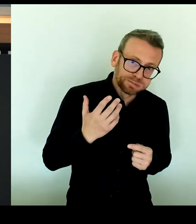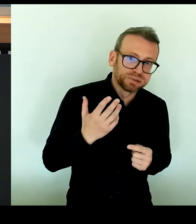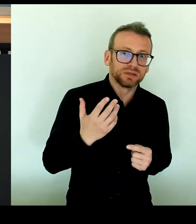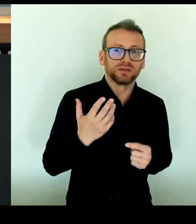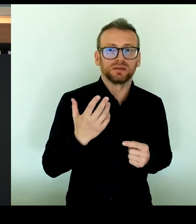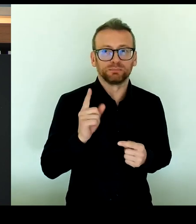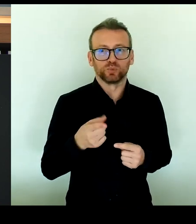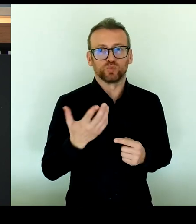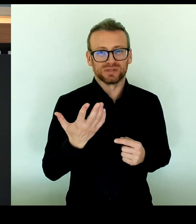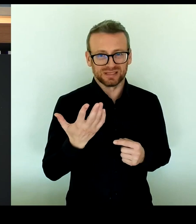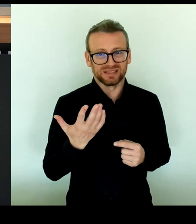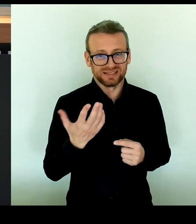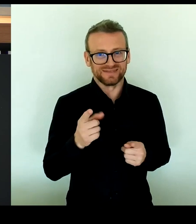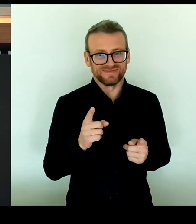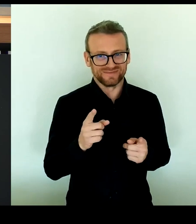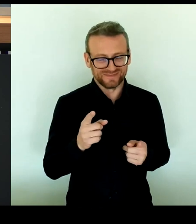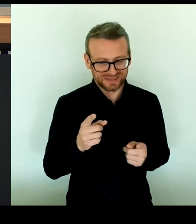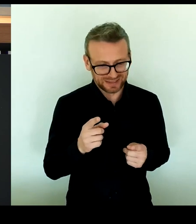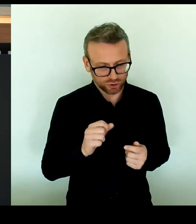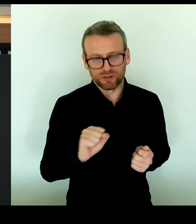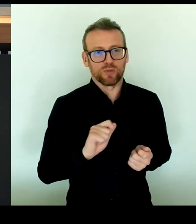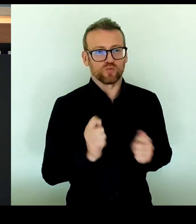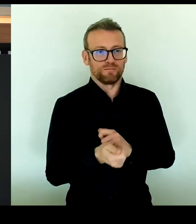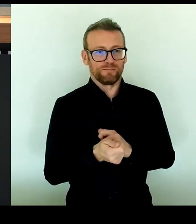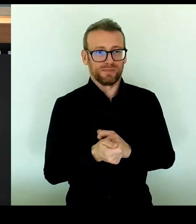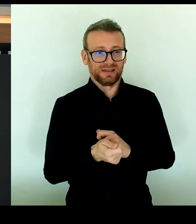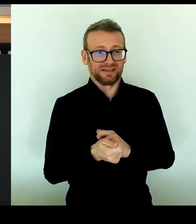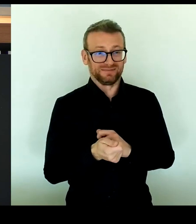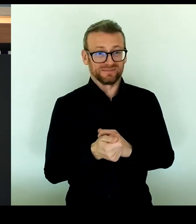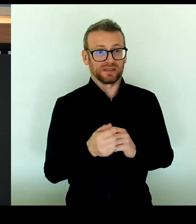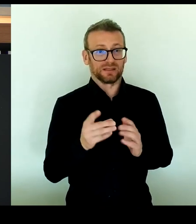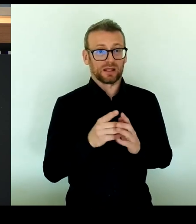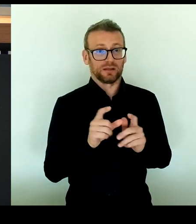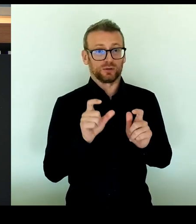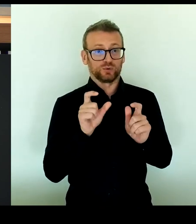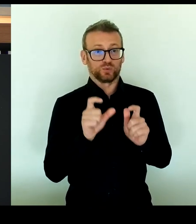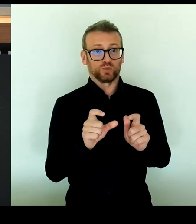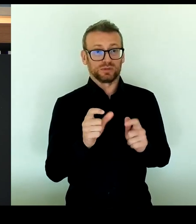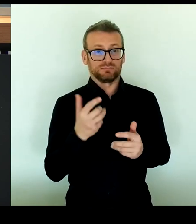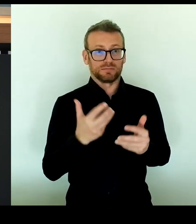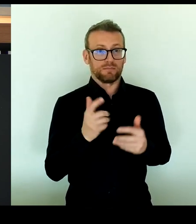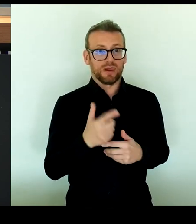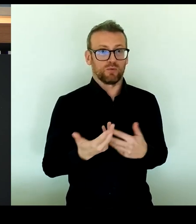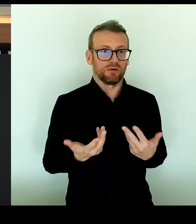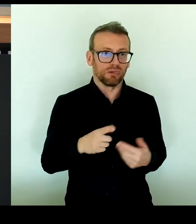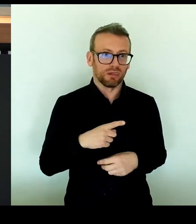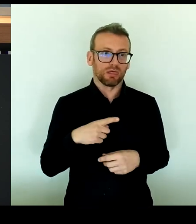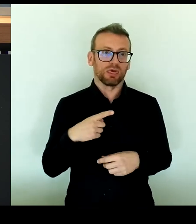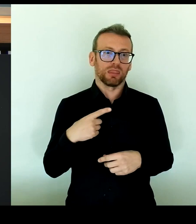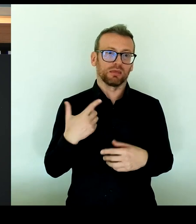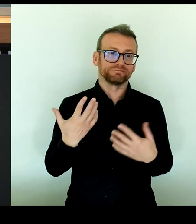digitaler Werkzeuge überarbeitet wurden. Während das neue Schulgesetz nun auch bereits in Kraft ist,